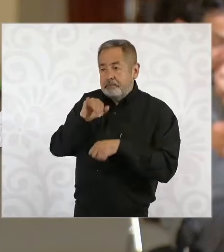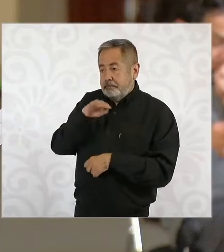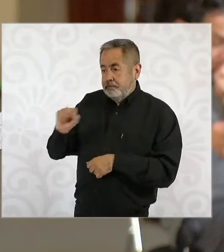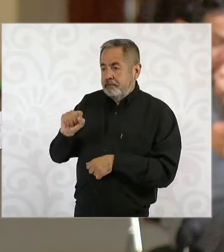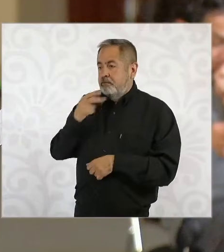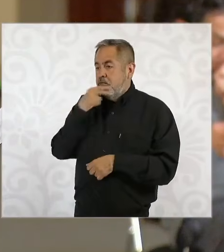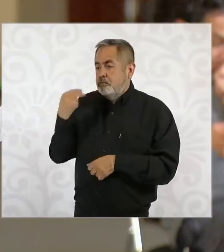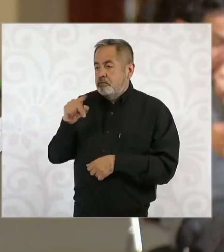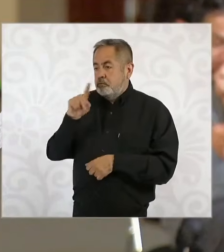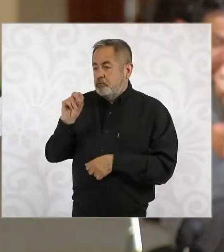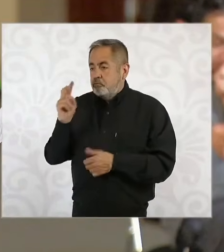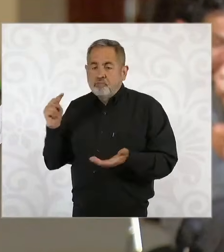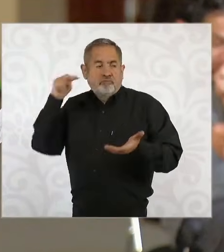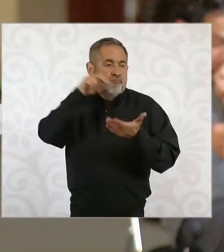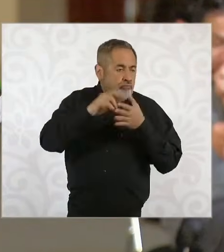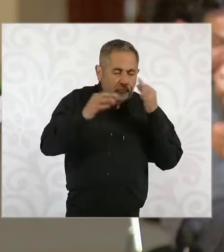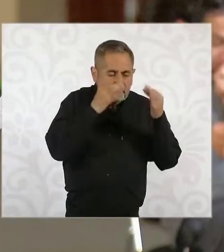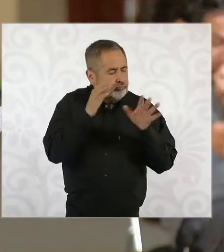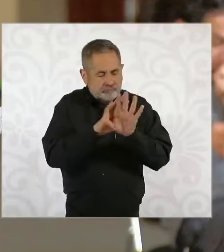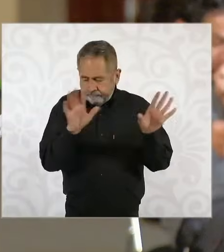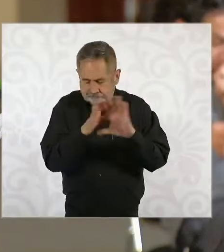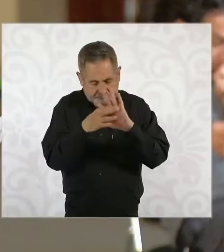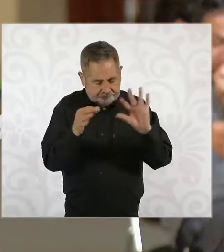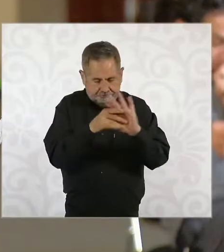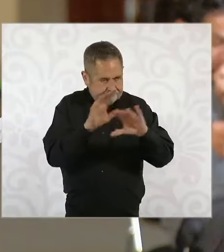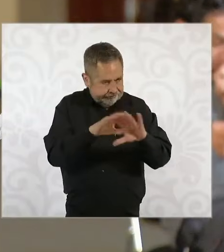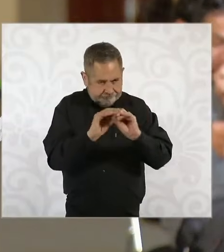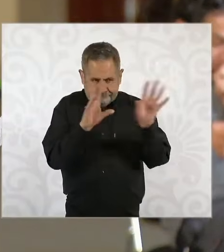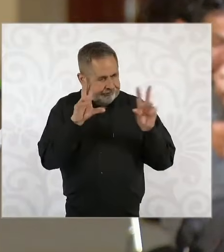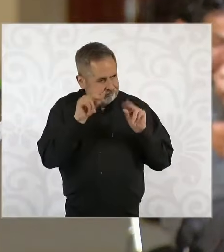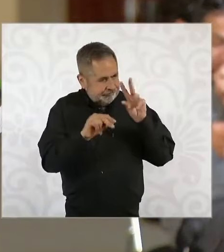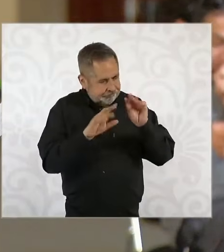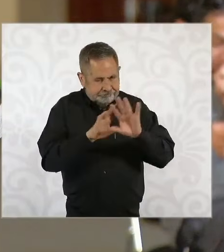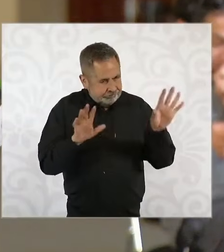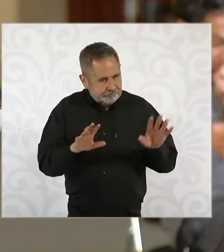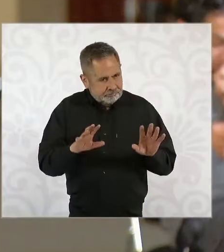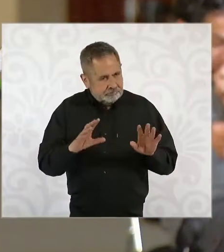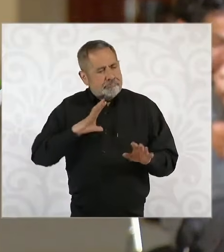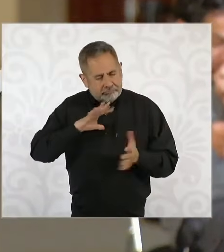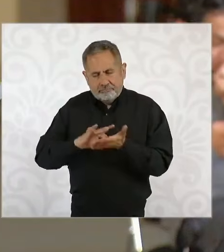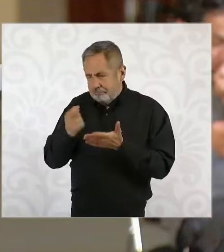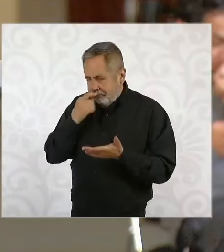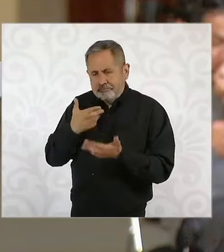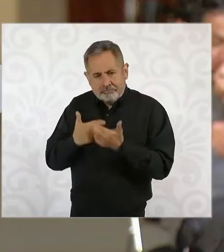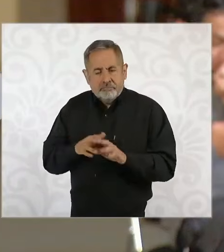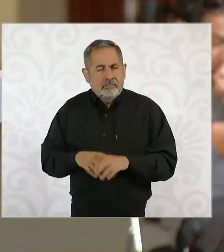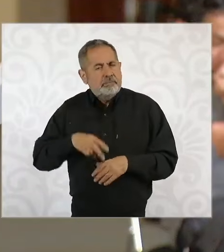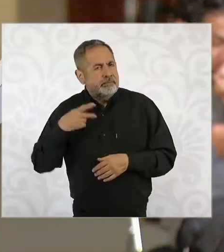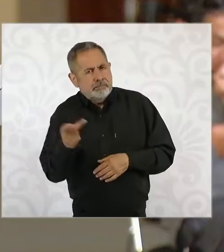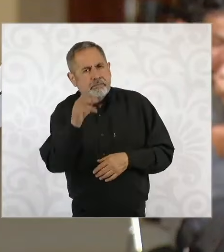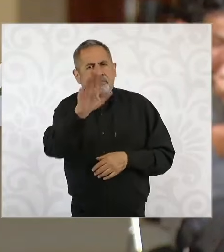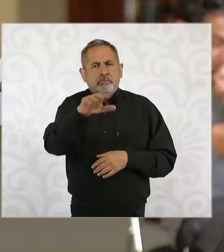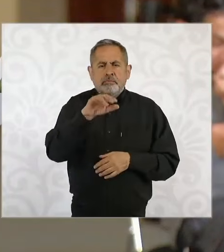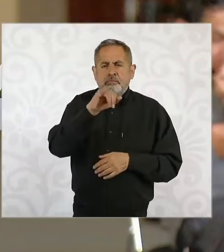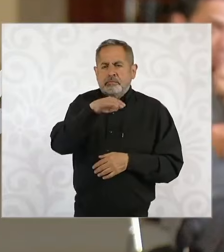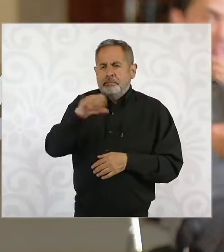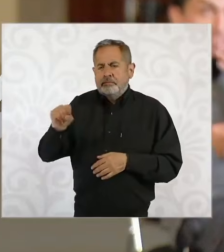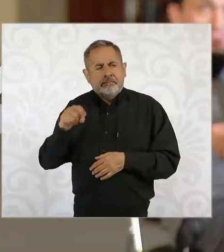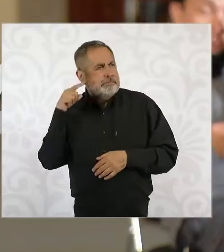para despejar estos rumores críticos. Eh, mi pregunta es, ¿el IMS de la entidad eh en